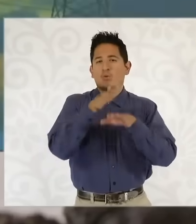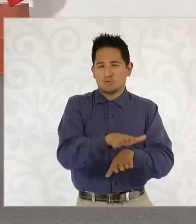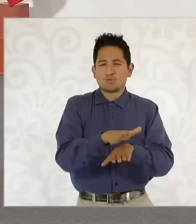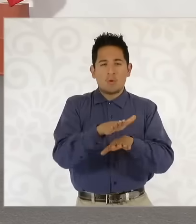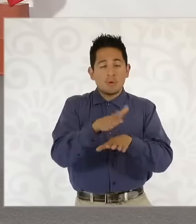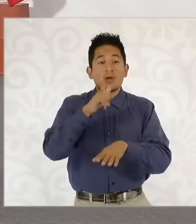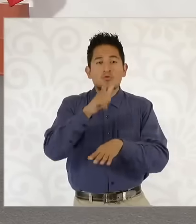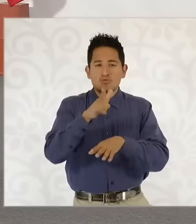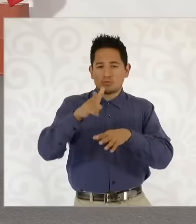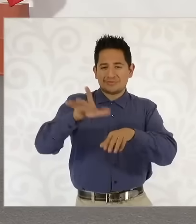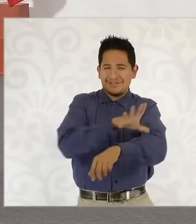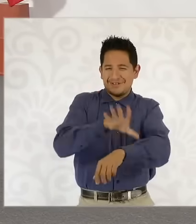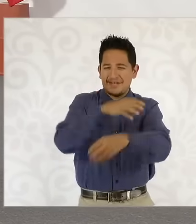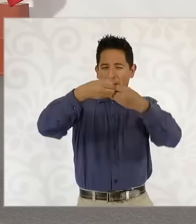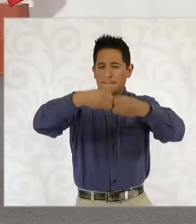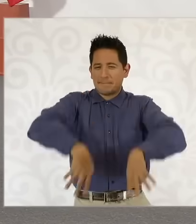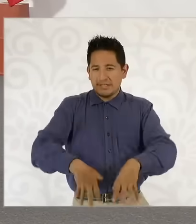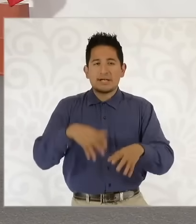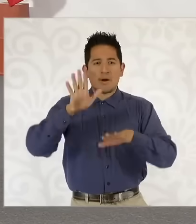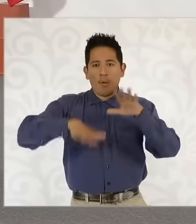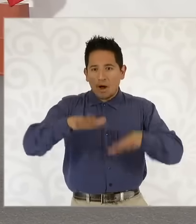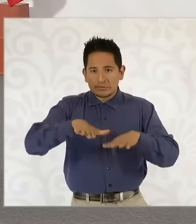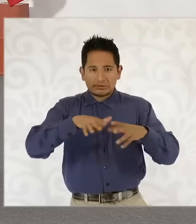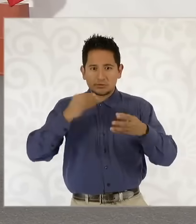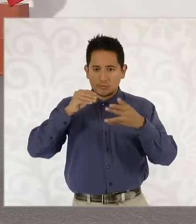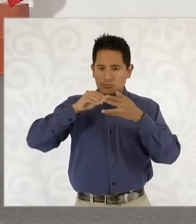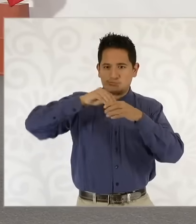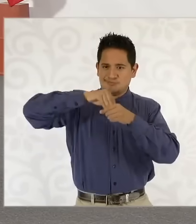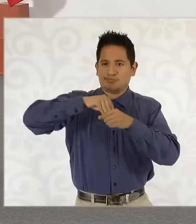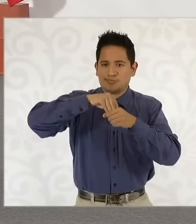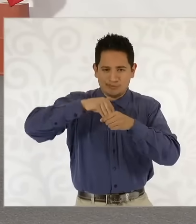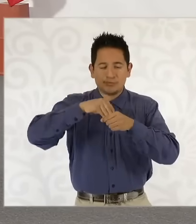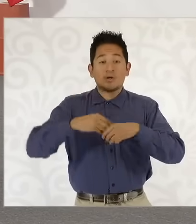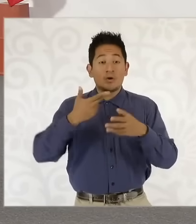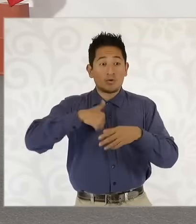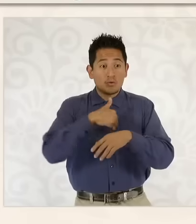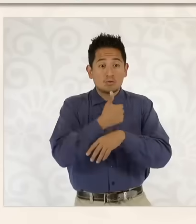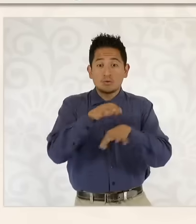por favor. Primero que todo, estamos trabajando en una red eléctrica inteligente. ¿Qué quiero